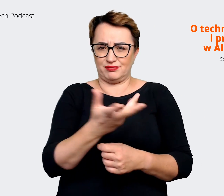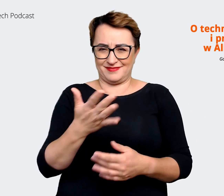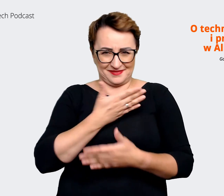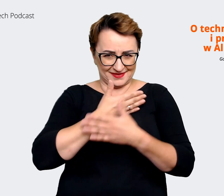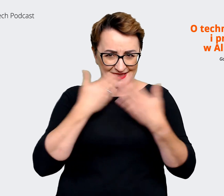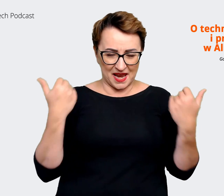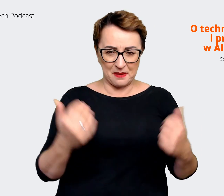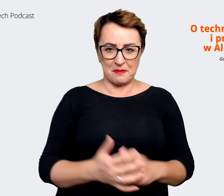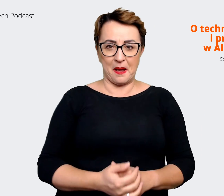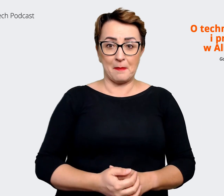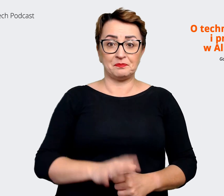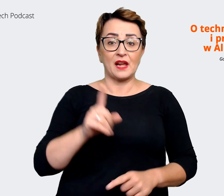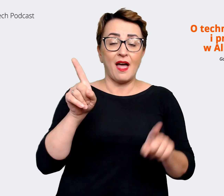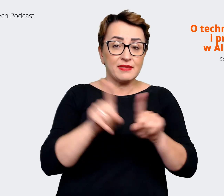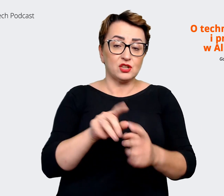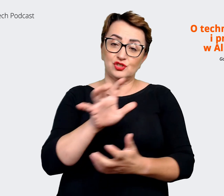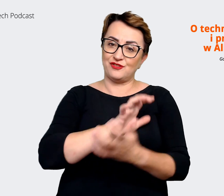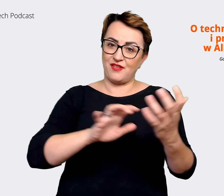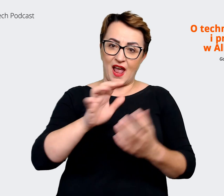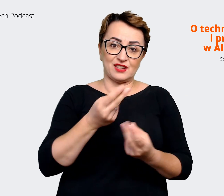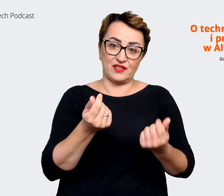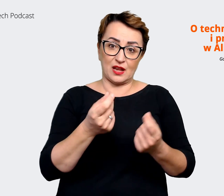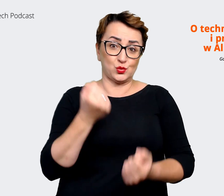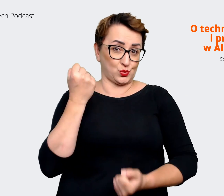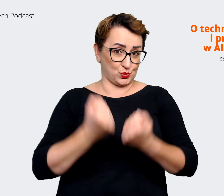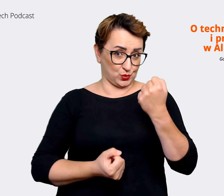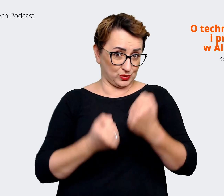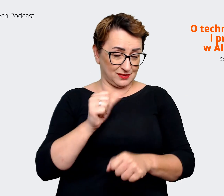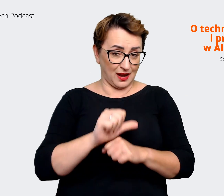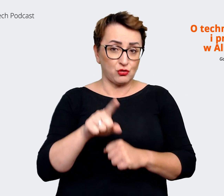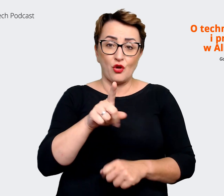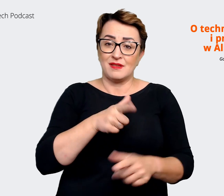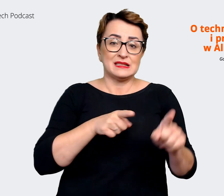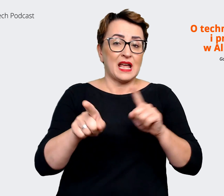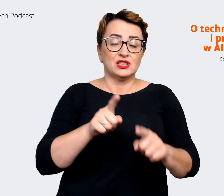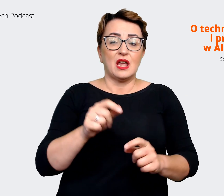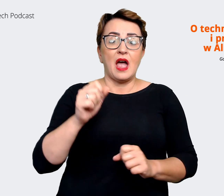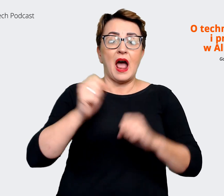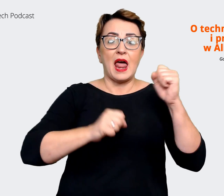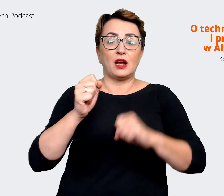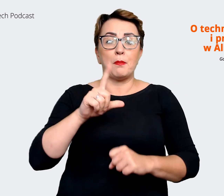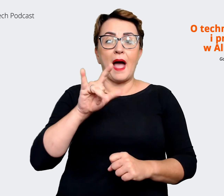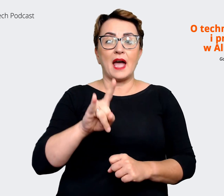świat finansów jest trudny. To nie jest tak, że Allegro Pay tworzy wszelką funkcjonalność od nowa,